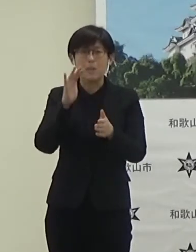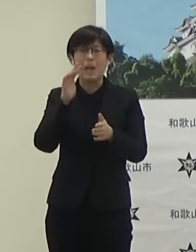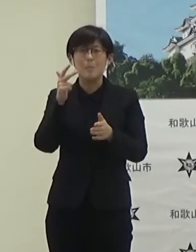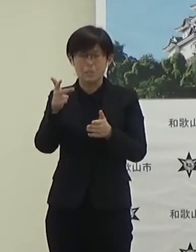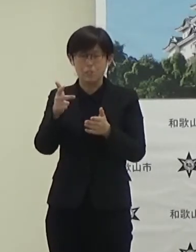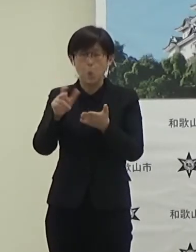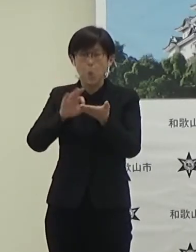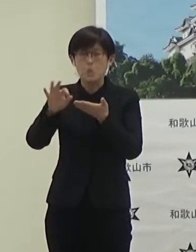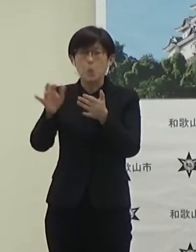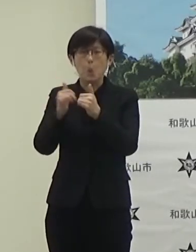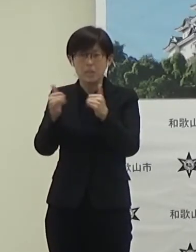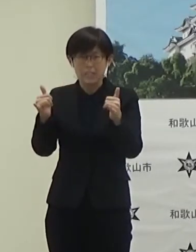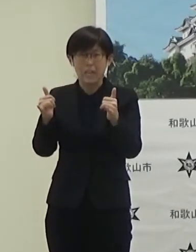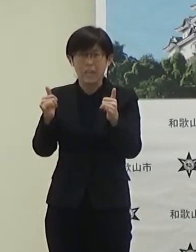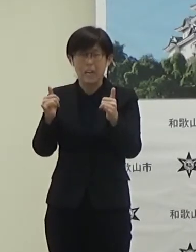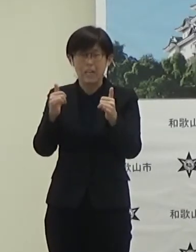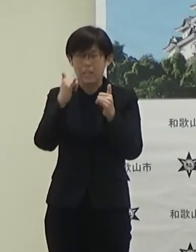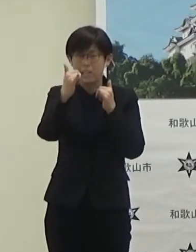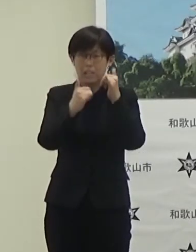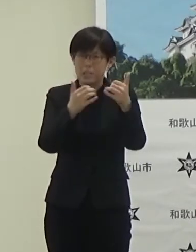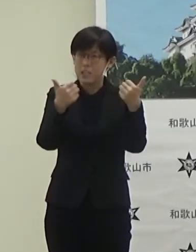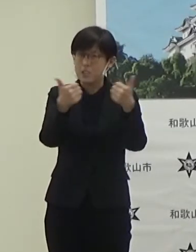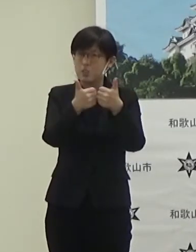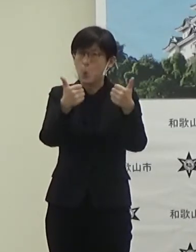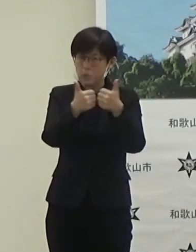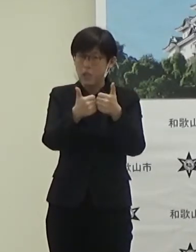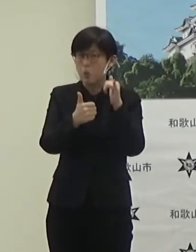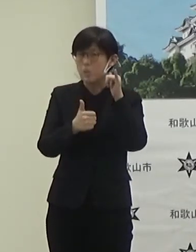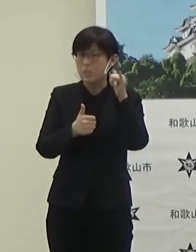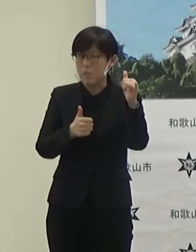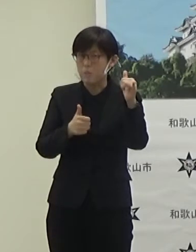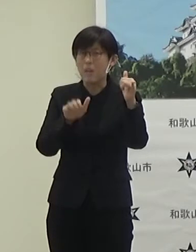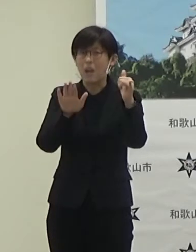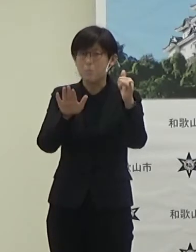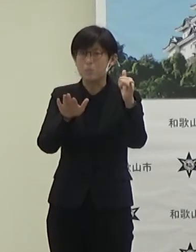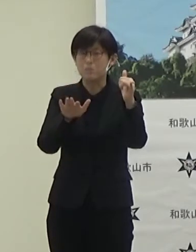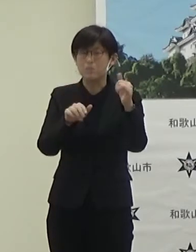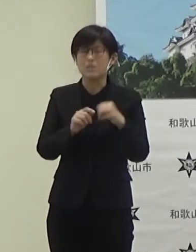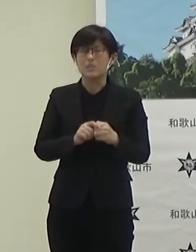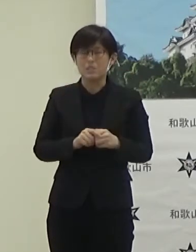一番身近なところへかかることになります ので和歌山市の方へかかります